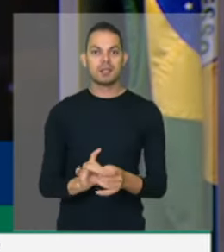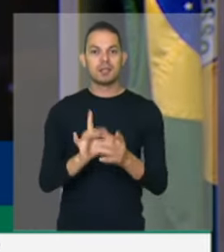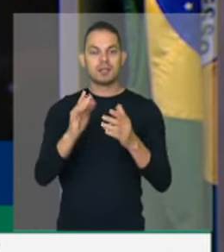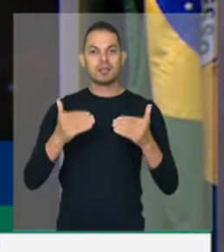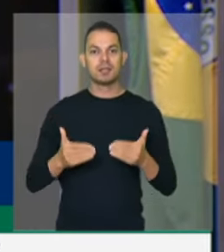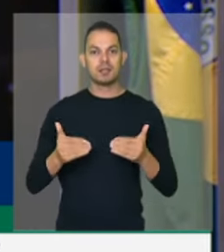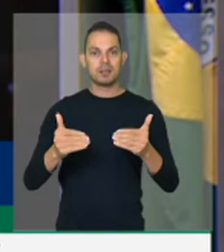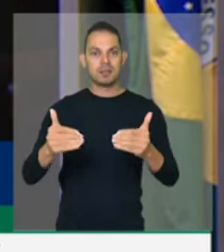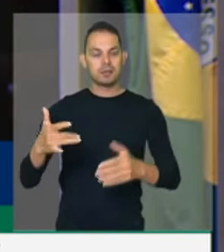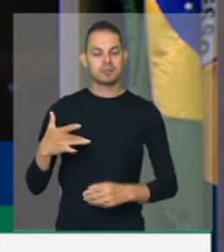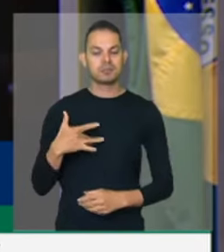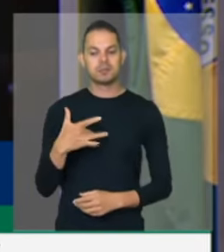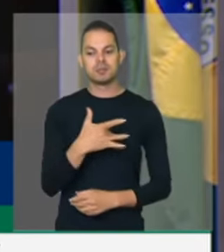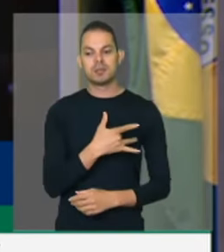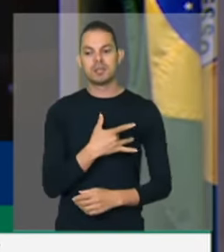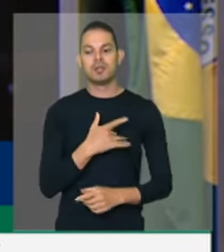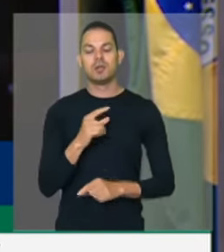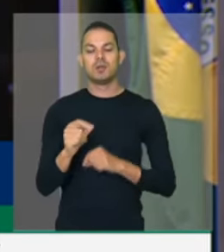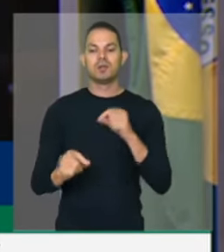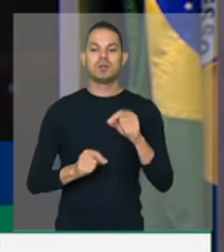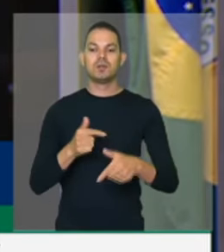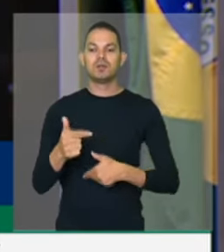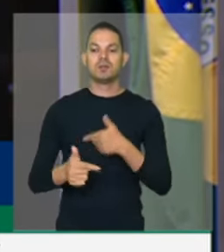MÉDICOS FORMADOS EM INSTITUIÇÕES ESTRANGEIRAS COM HABILITAÇÃO PARA O EXERCÍCIO DE MEDICINA NO